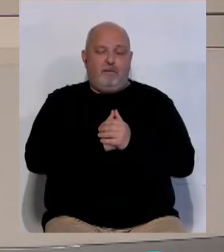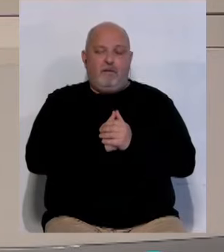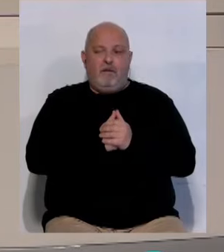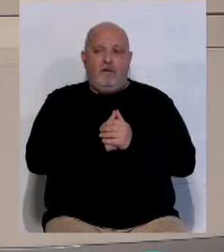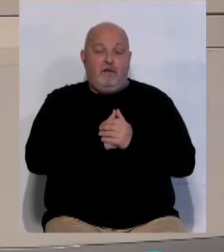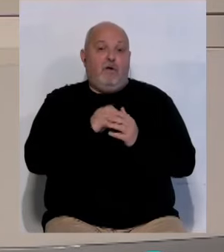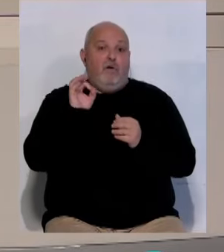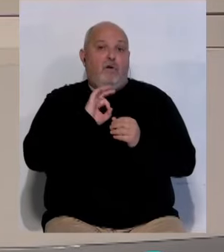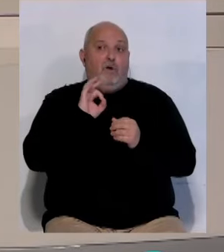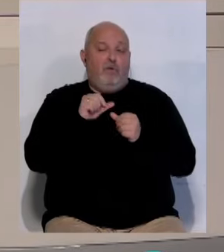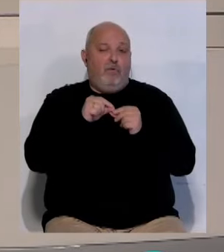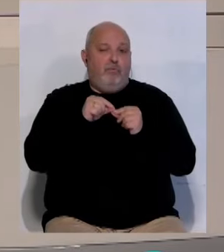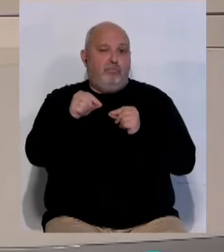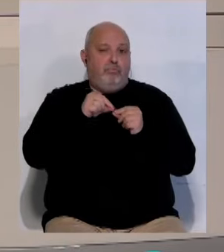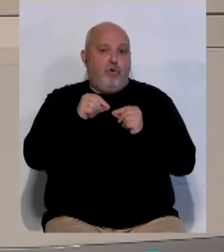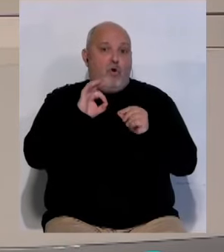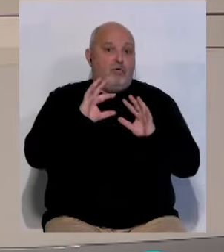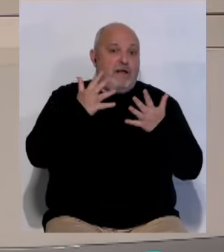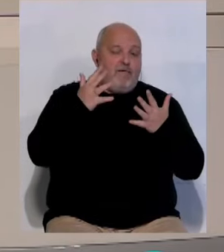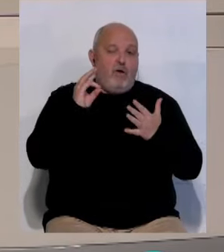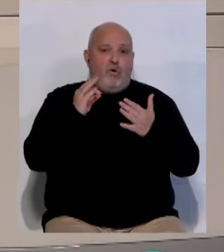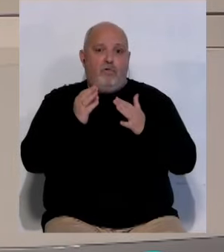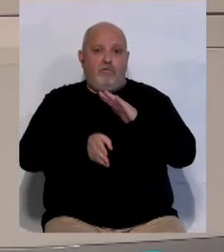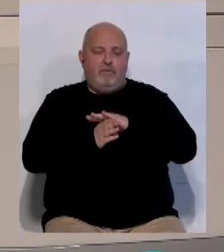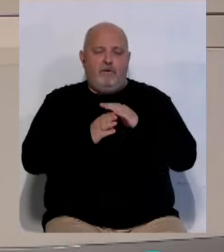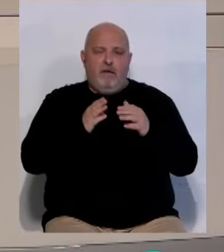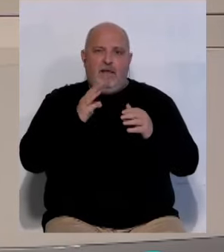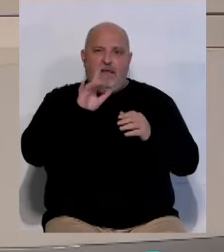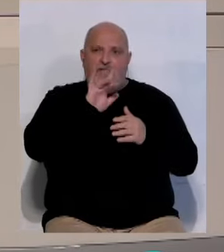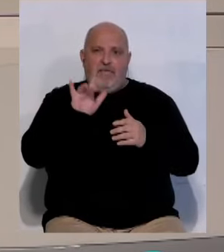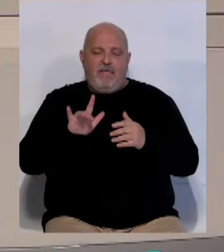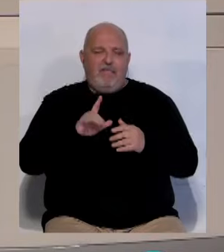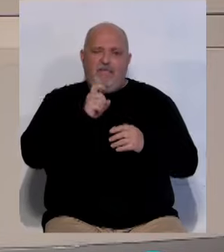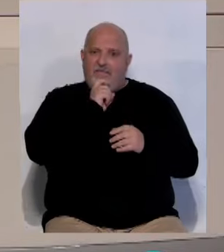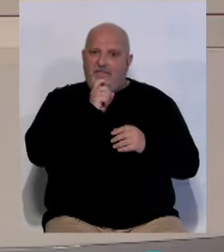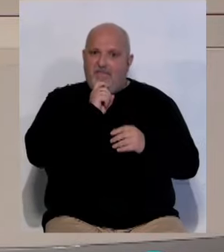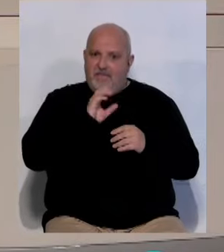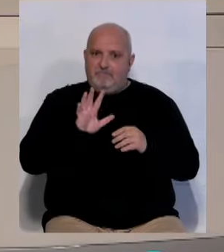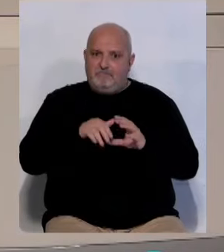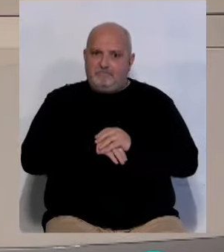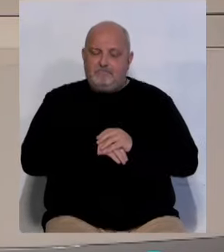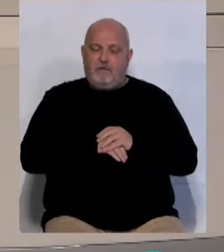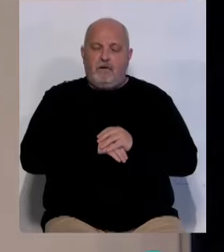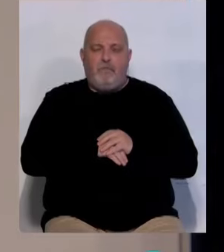verse muy distanciado de de la salvación sí es un calendario que a priori son equipos HM que que va